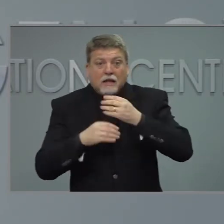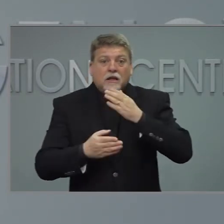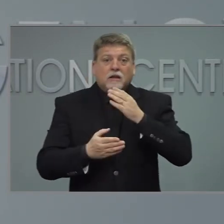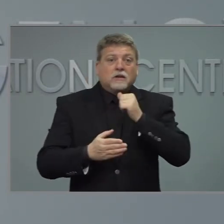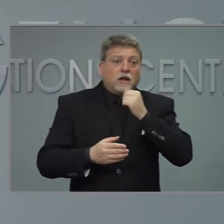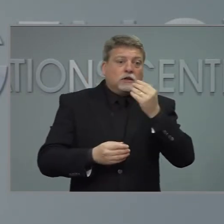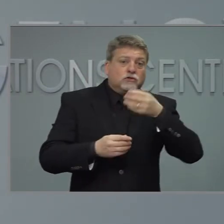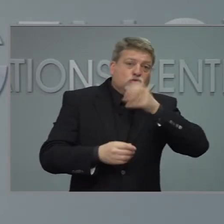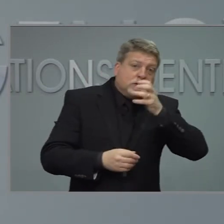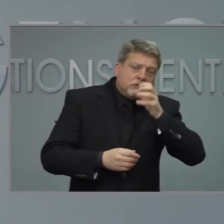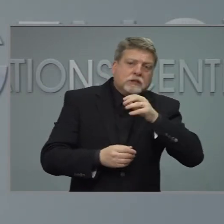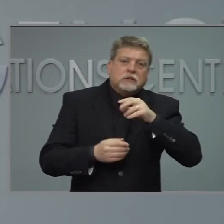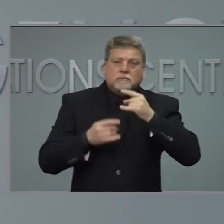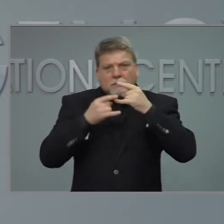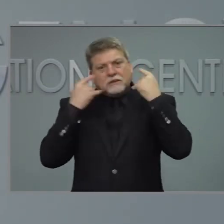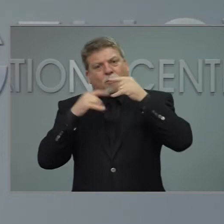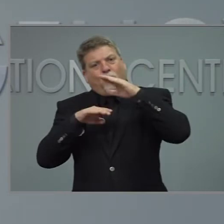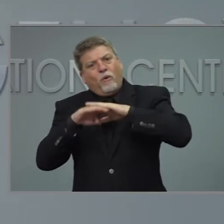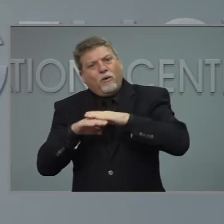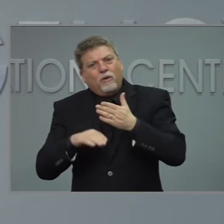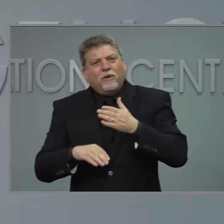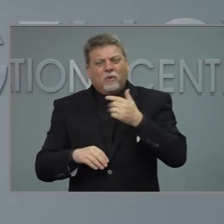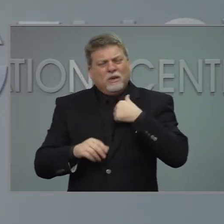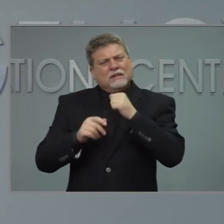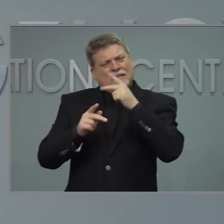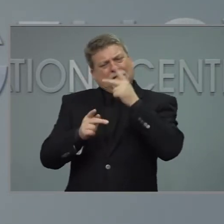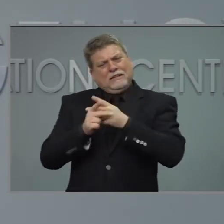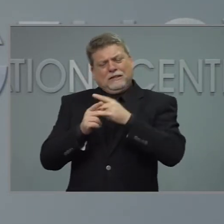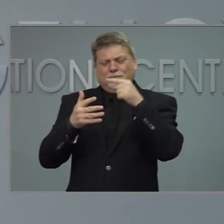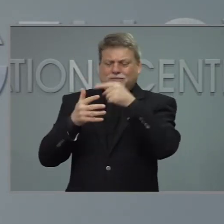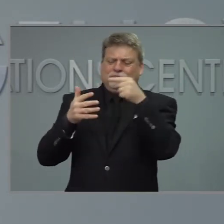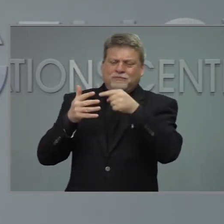utilizar las mascarillas en todo momento que en este con activamente comiendo estos